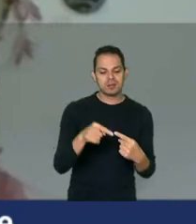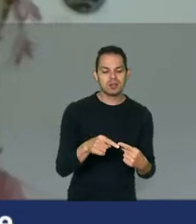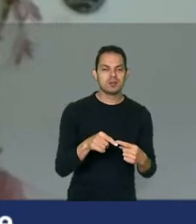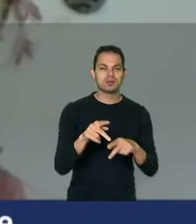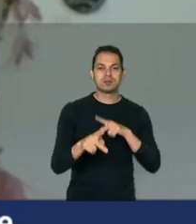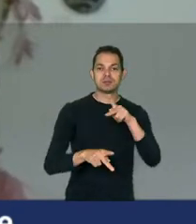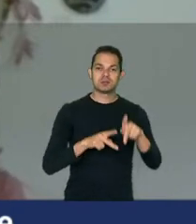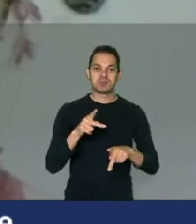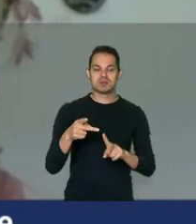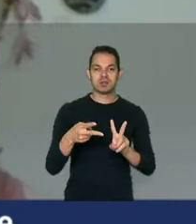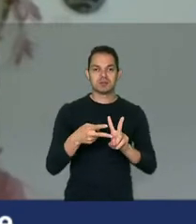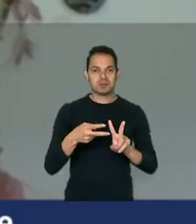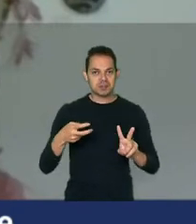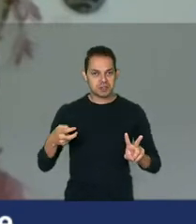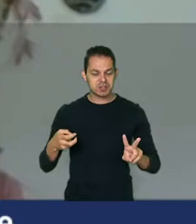PÚBLICA SÉRIA, RESPONSÁVEL